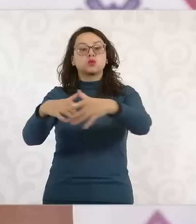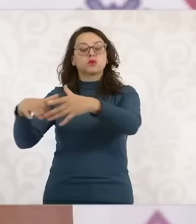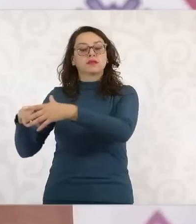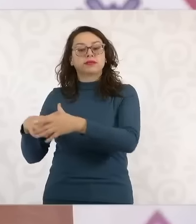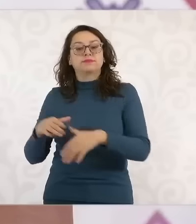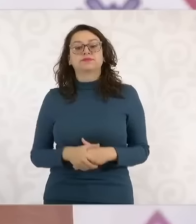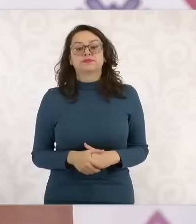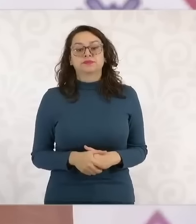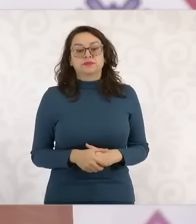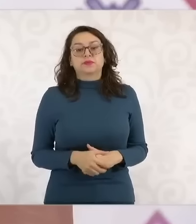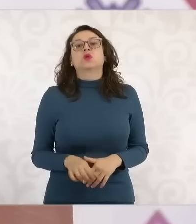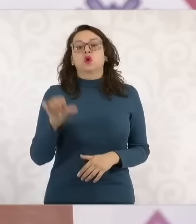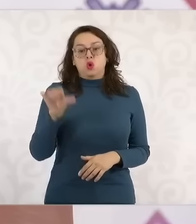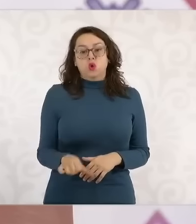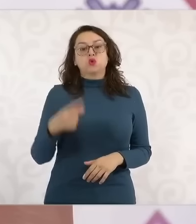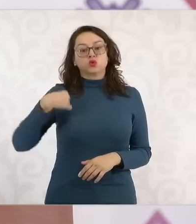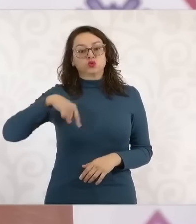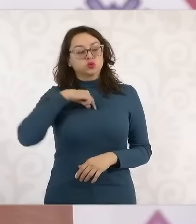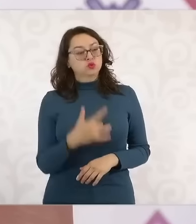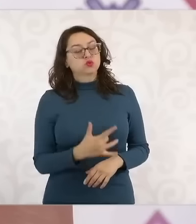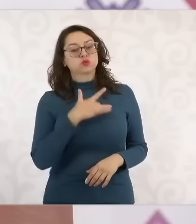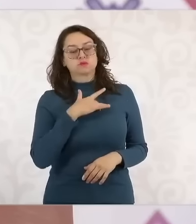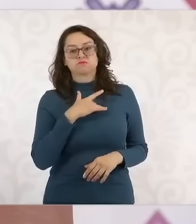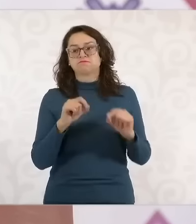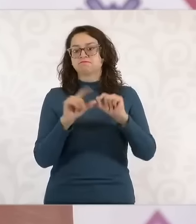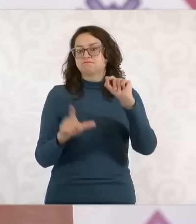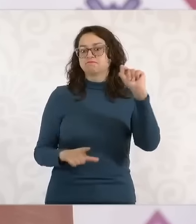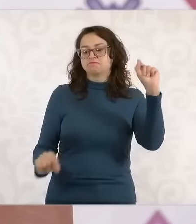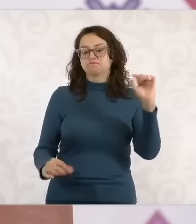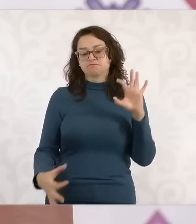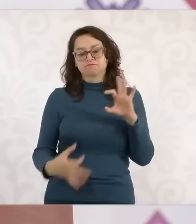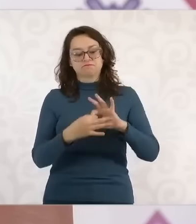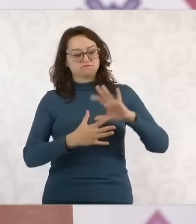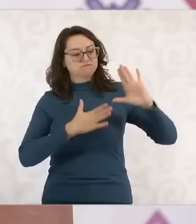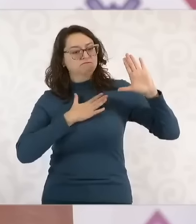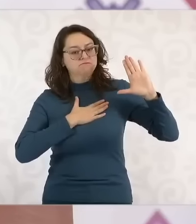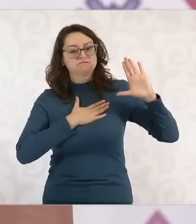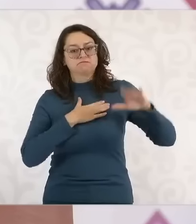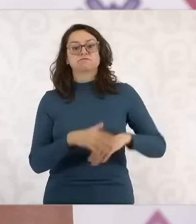estamos aquí para reafirmar nuestro compromiso con México. Ah, con mucho orgullo compartimos nuestra